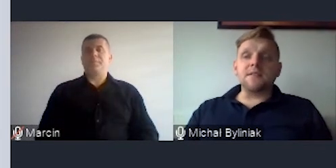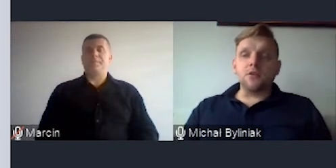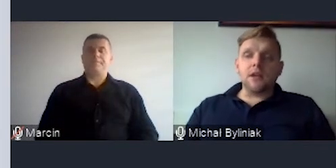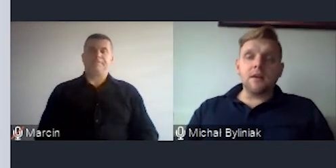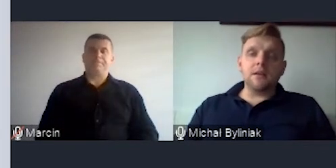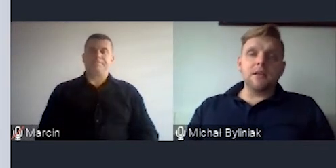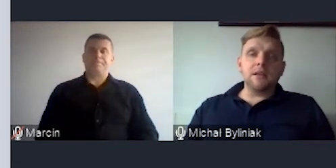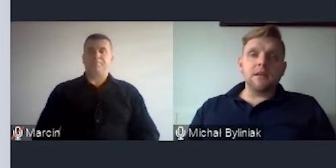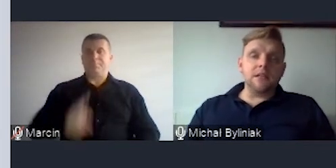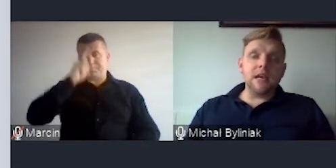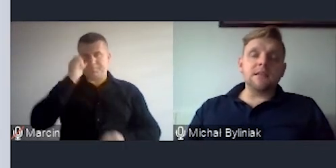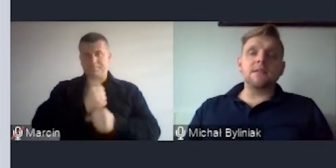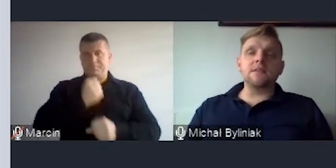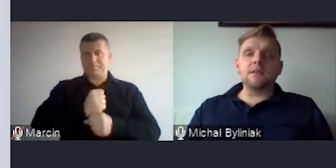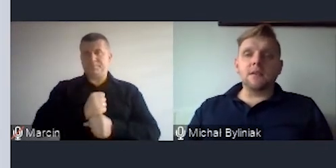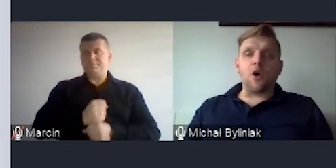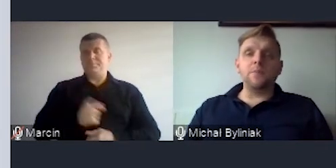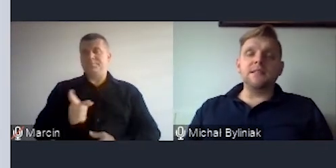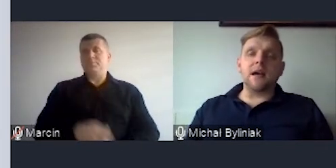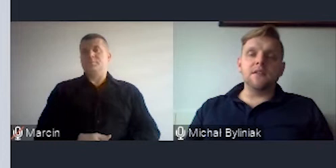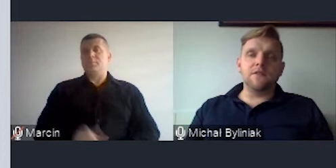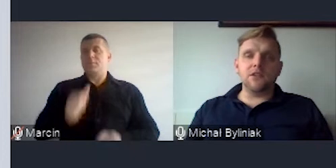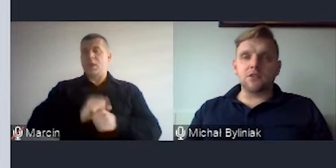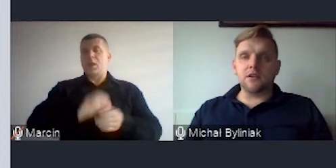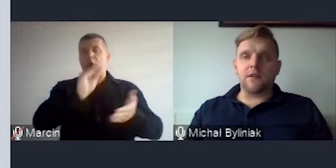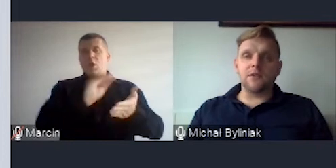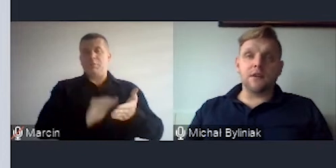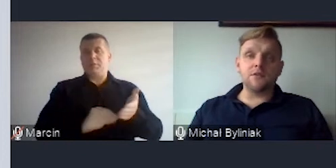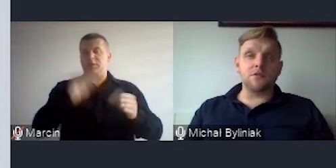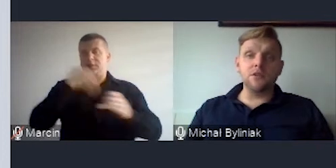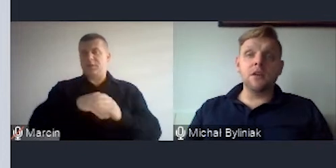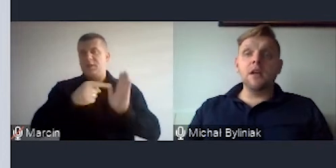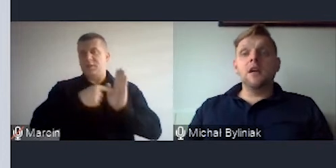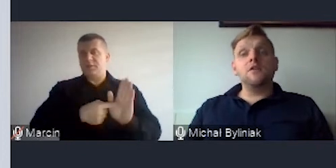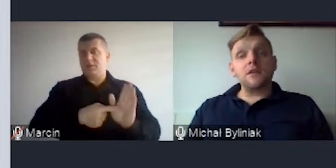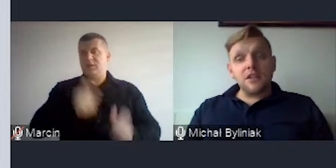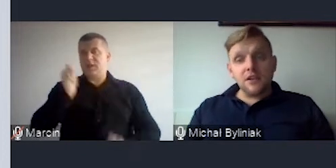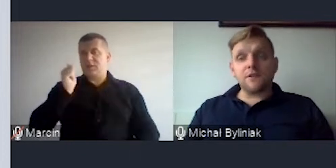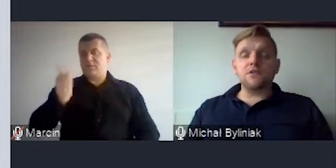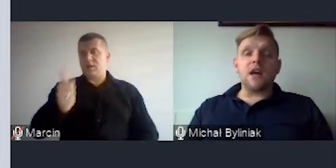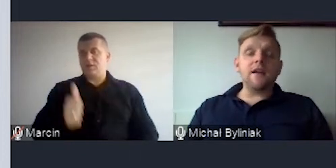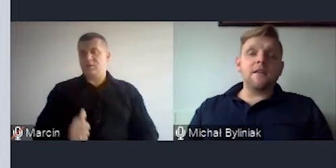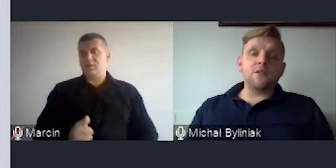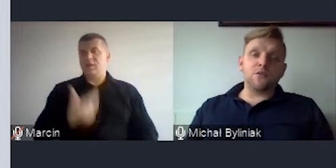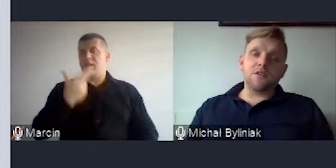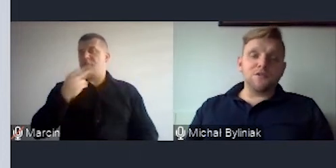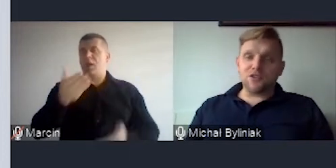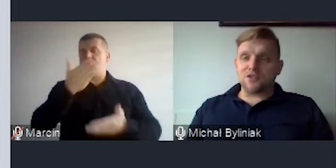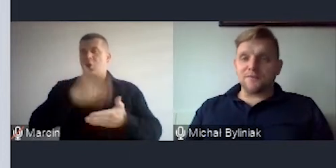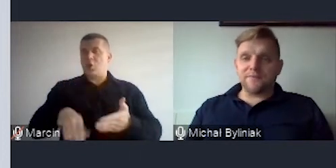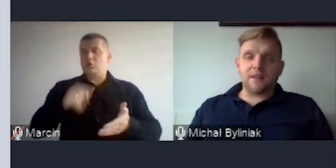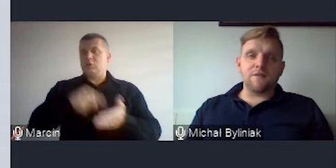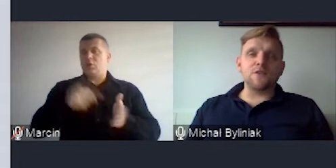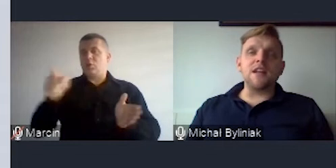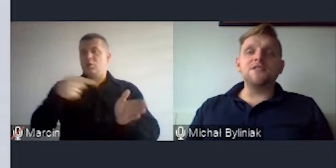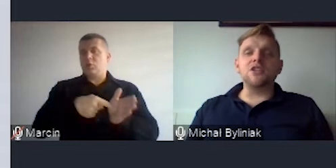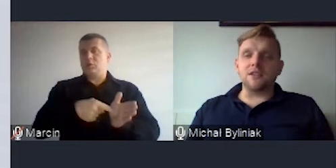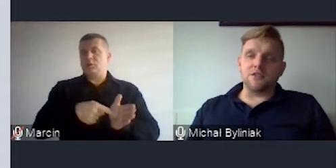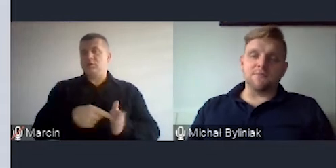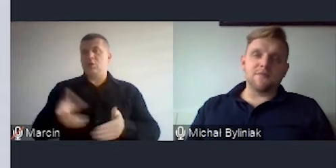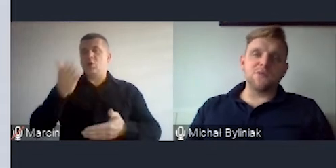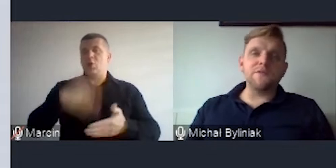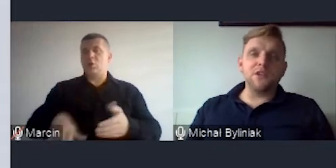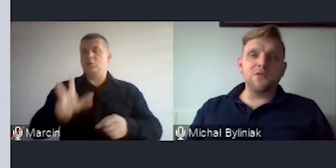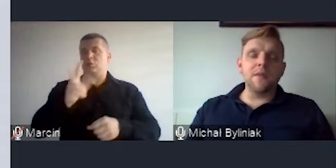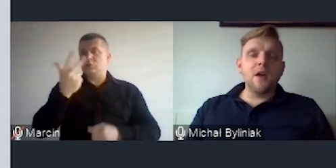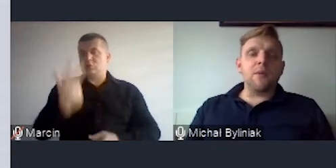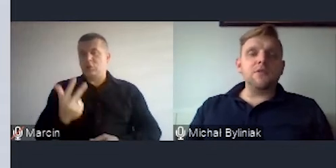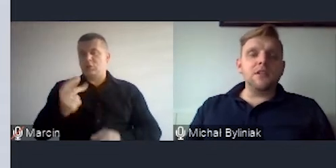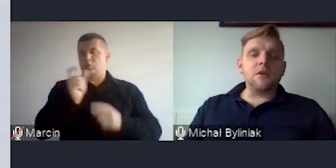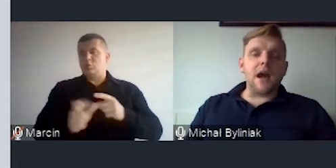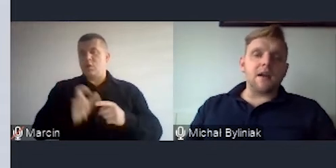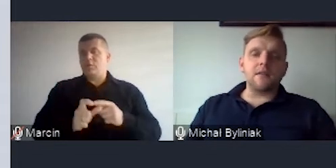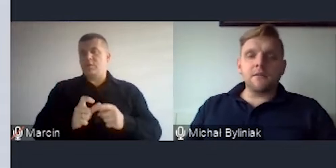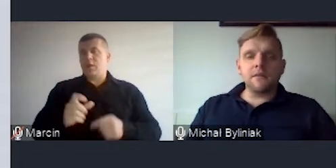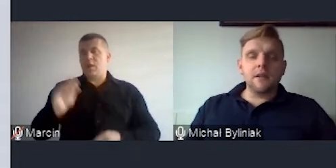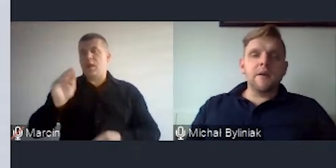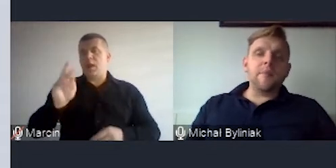Personel jest opisany w wytycznych kwalifikowalności, właśnie nie w rozdziale, który go dotyczy. W rozdziale 3. w słowniku pod literą R